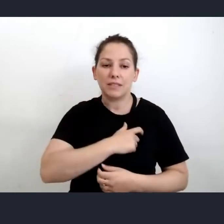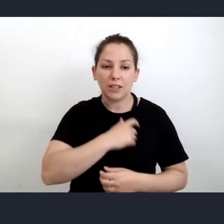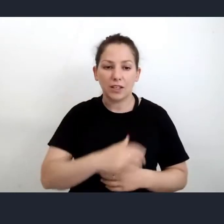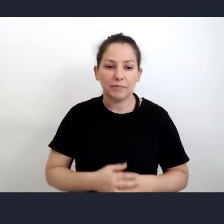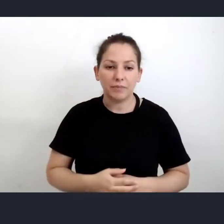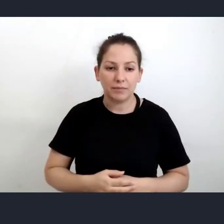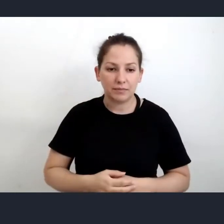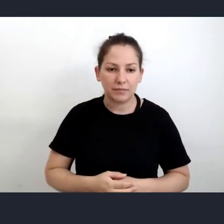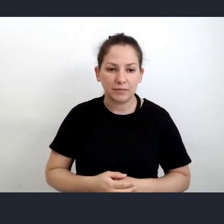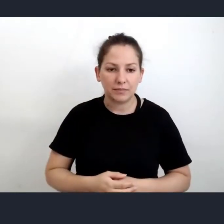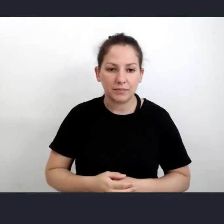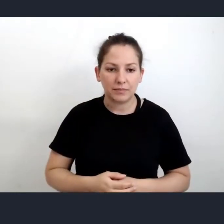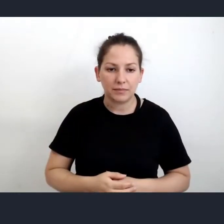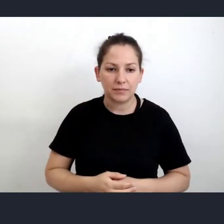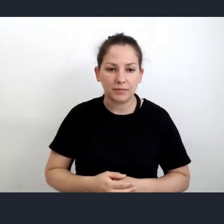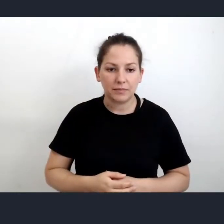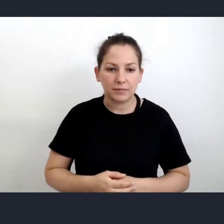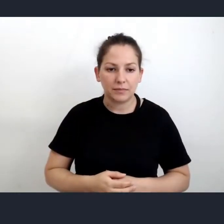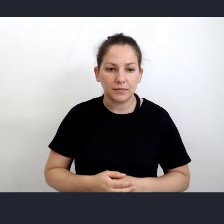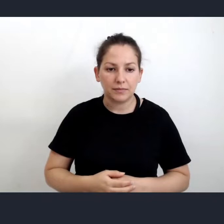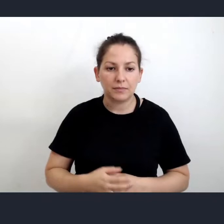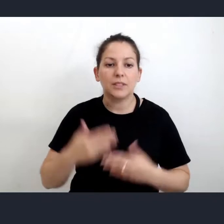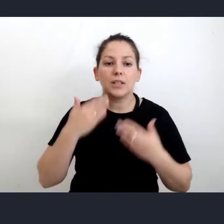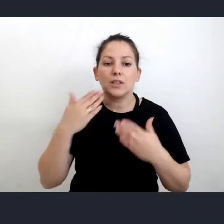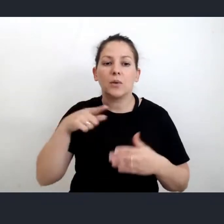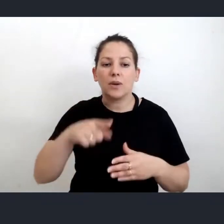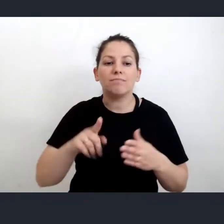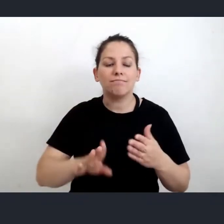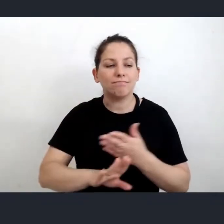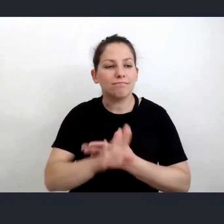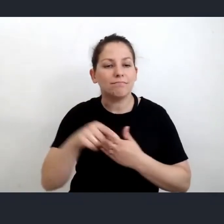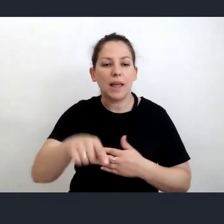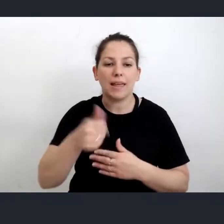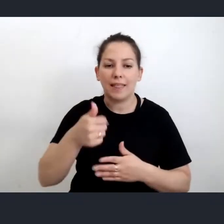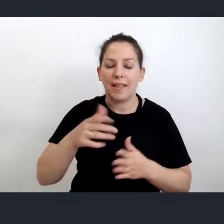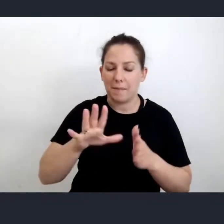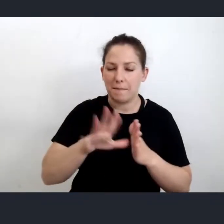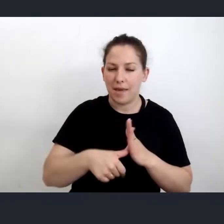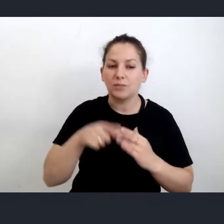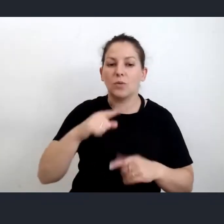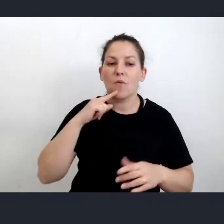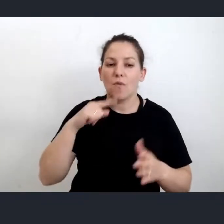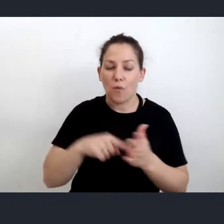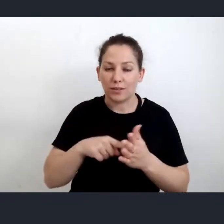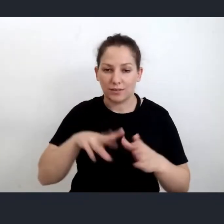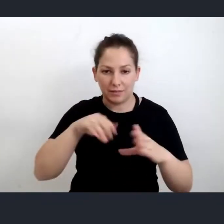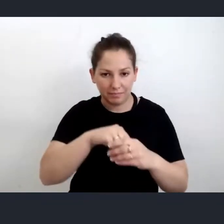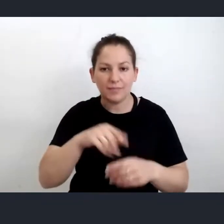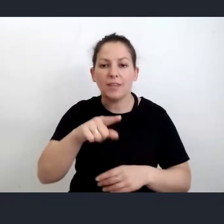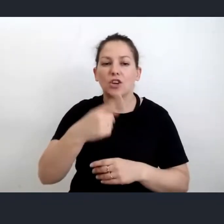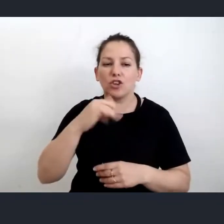Dziękuję pani minister za przedstawienie nas jako jedynego miasta, które bierze udział właśnie w tym projekcie URBACT, w obecnej edycji.